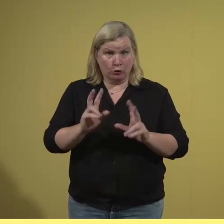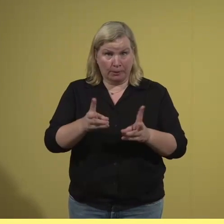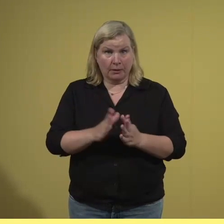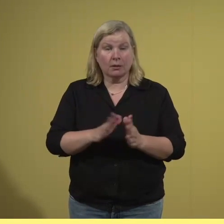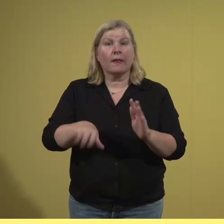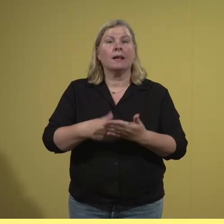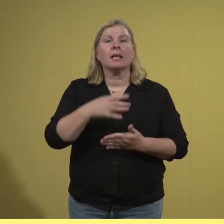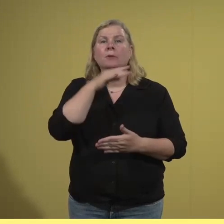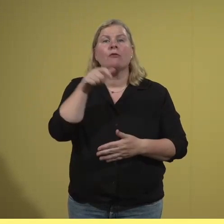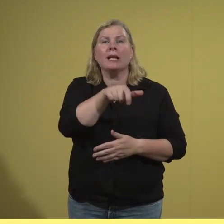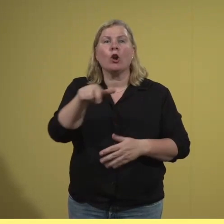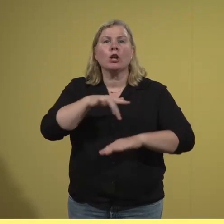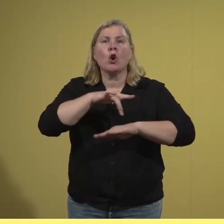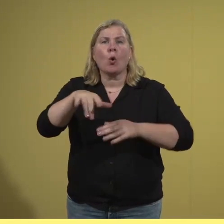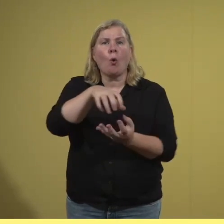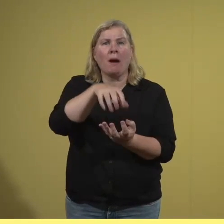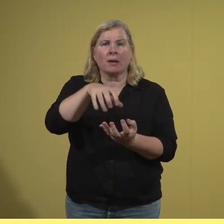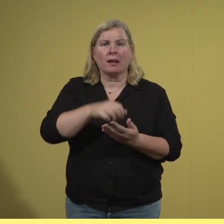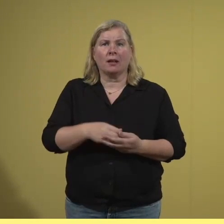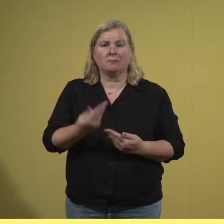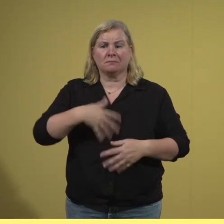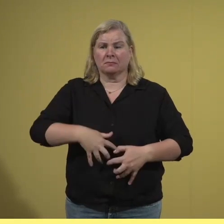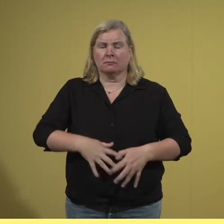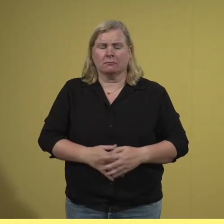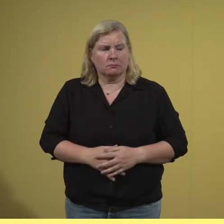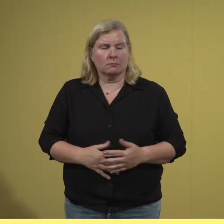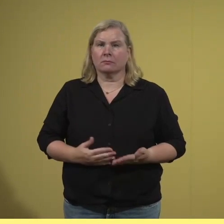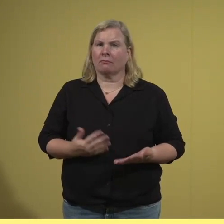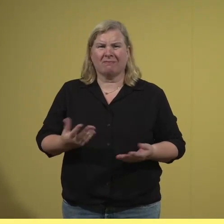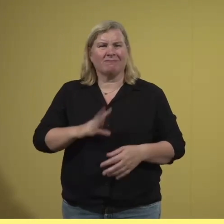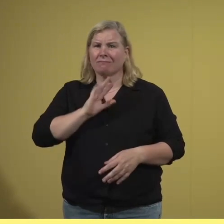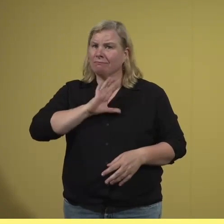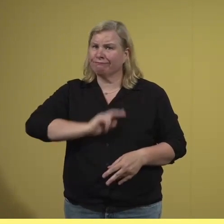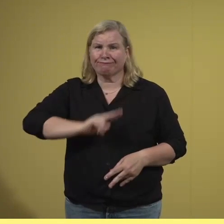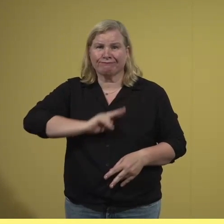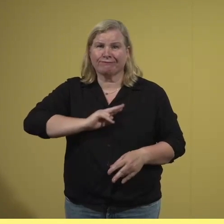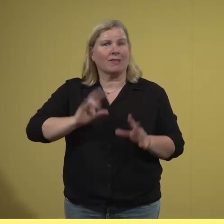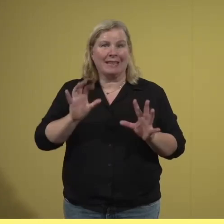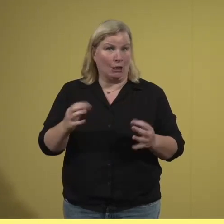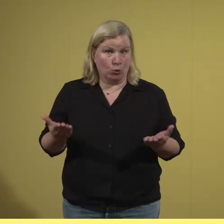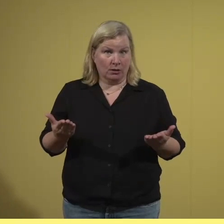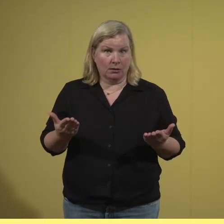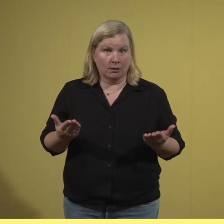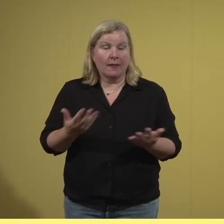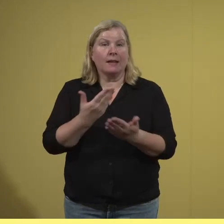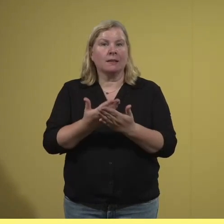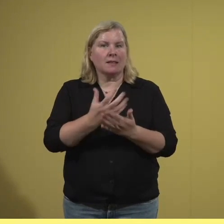Es gibt ja viele Leute, die diesen rohen Paprika nicht so gut essen können, weil sie ihn nicht so gut vertragen. Und dann ist das, glaube ich-